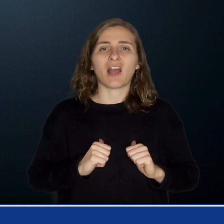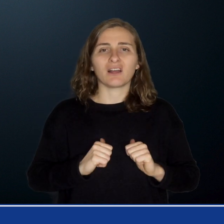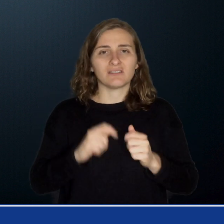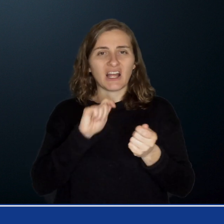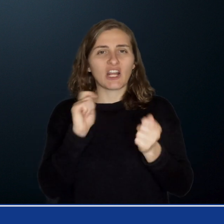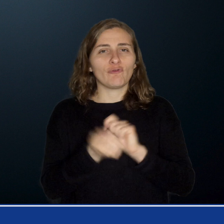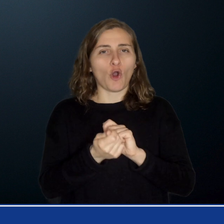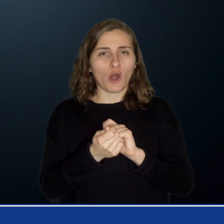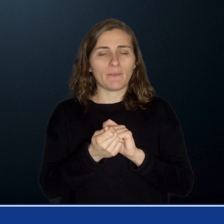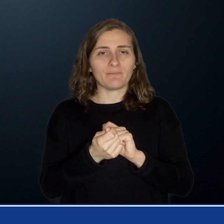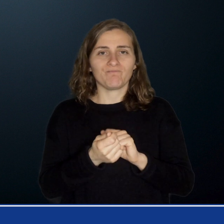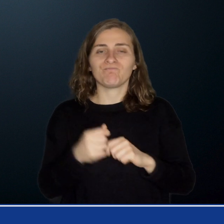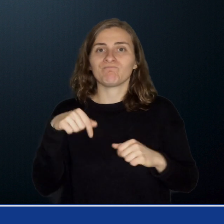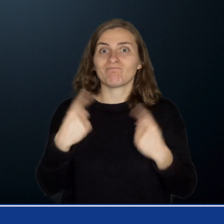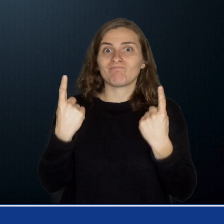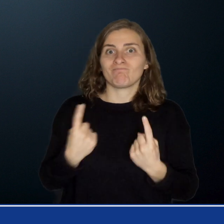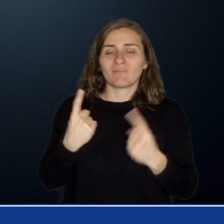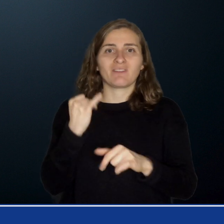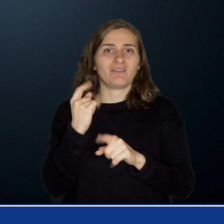RIFORMA DEL REDDITO DI CITTADINANZA